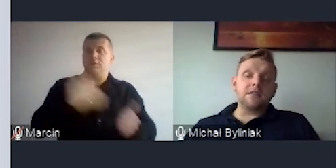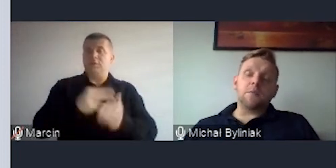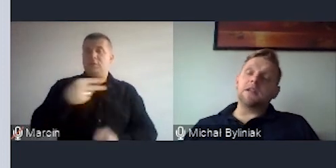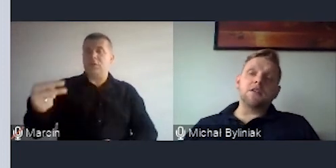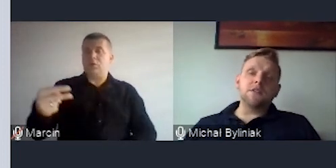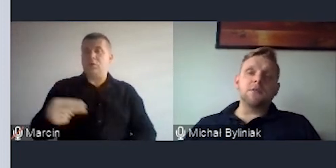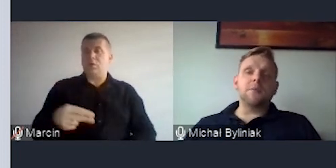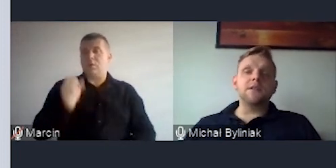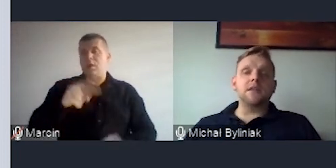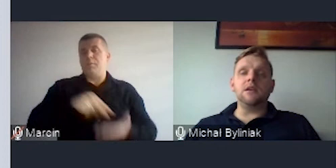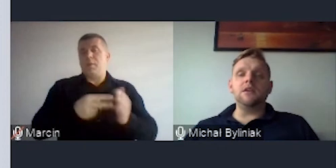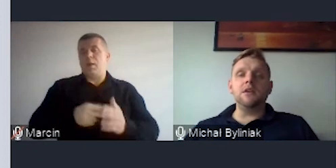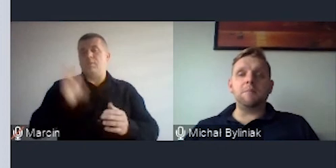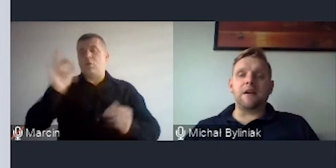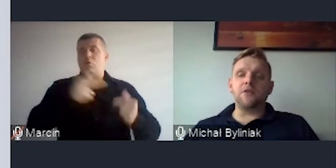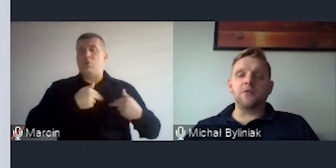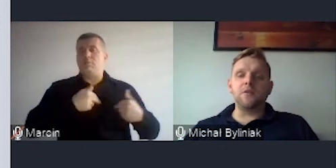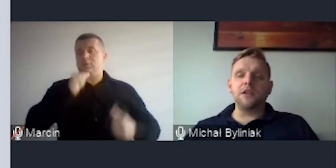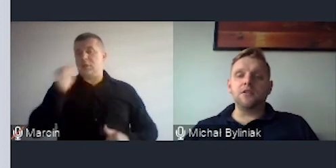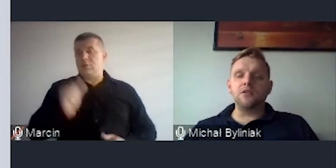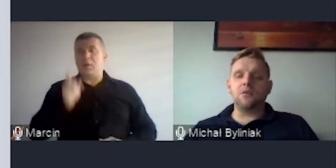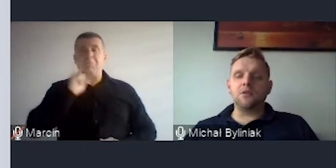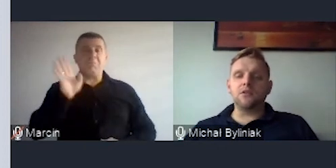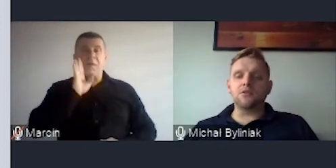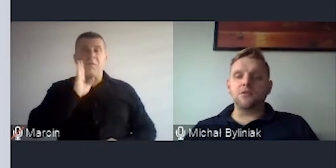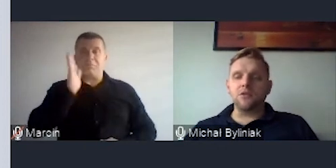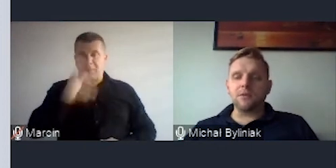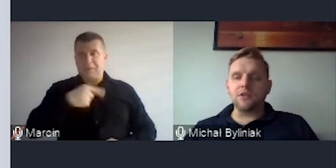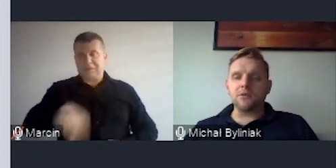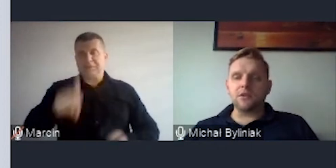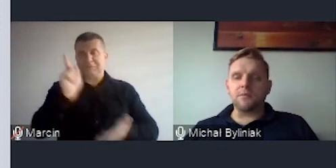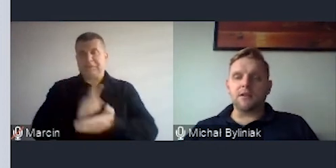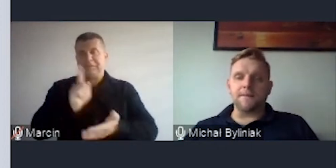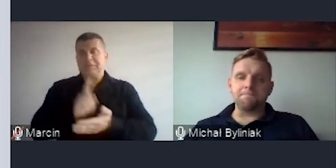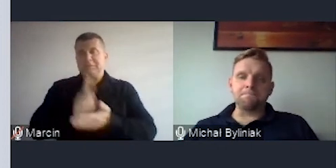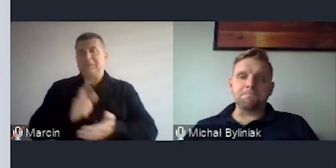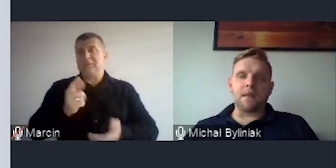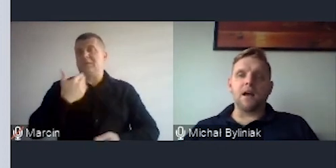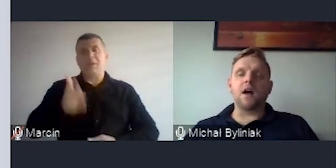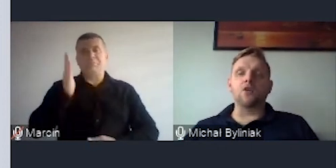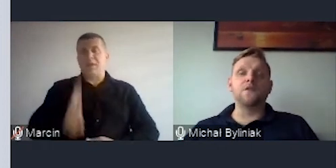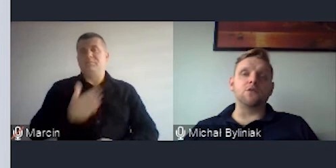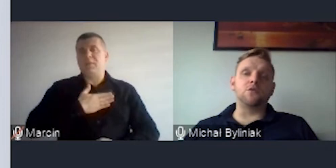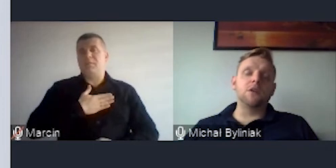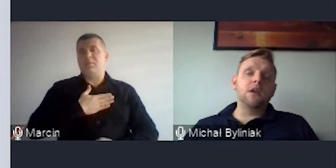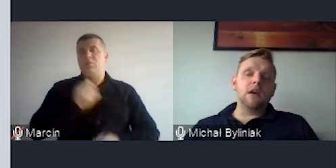Takie są plany Komisji Europejskiej i prawdopodobnie dojdą one do skutku, nie będziemy tutaj mieli odwrotu.